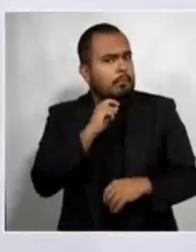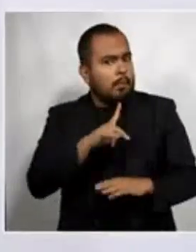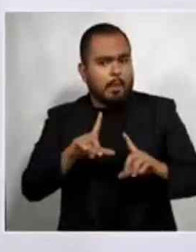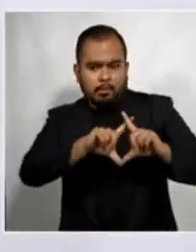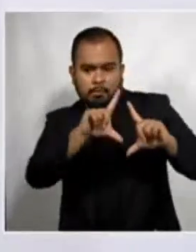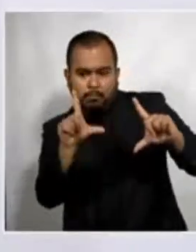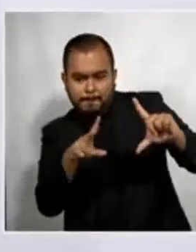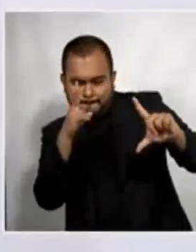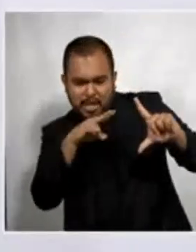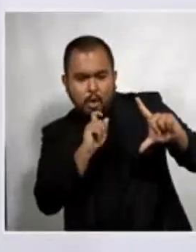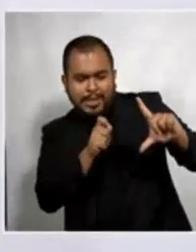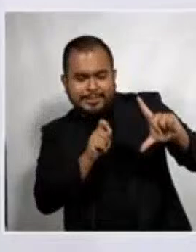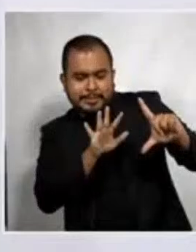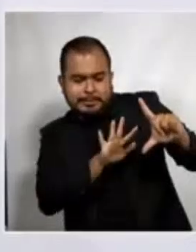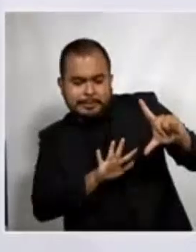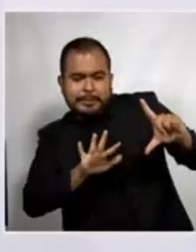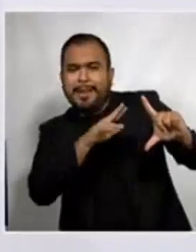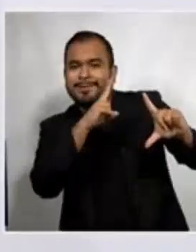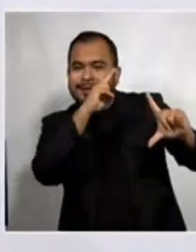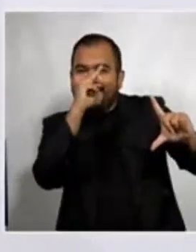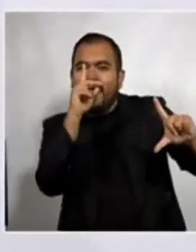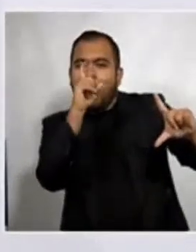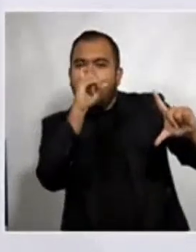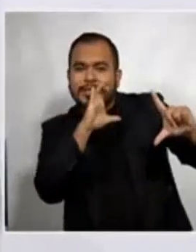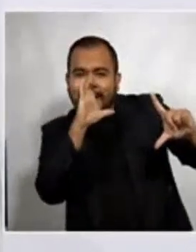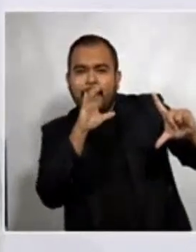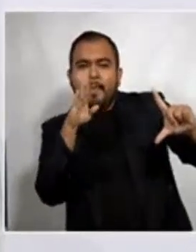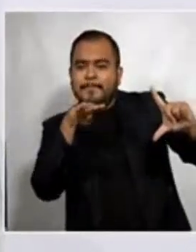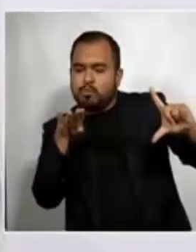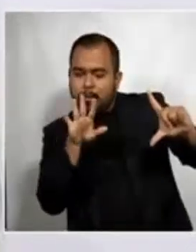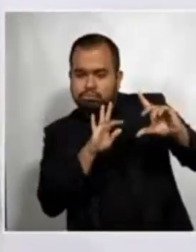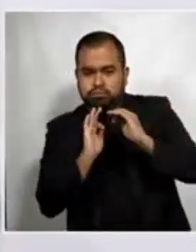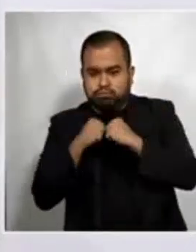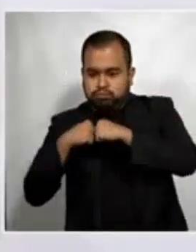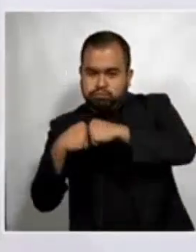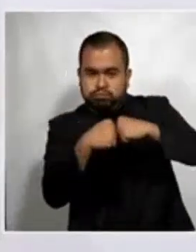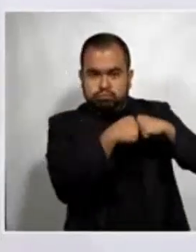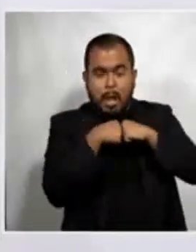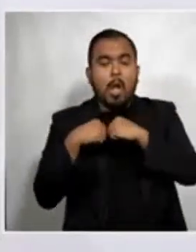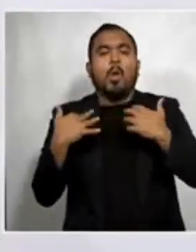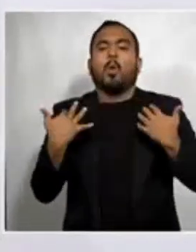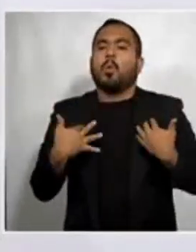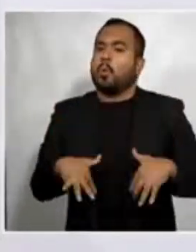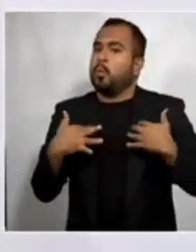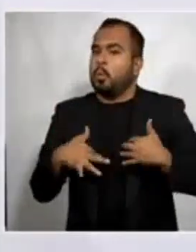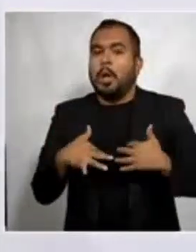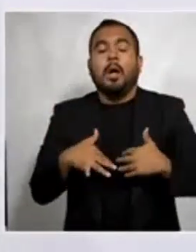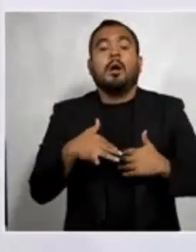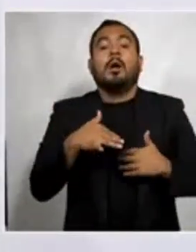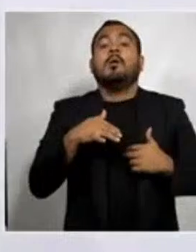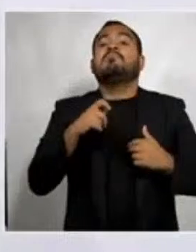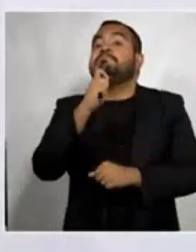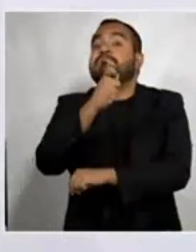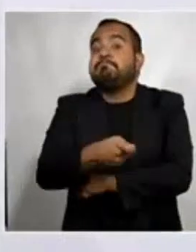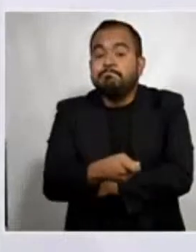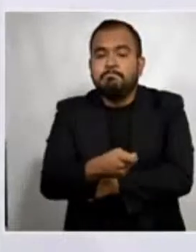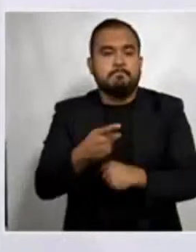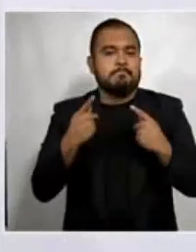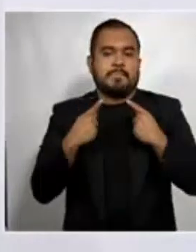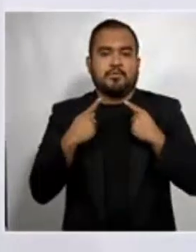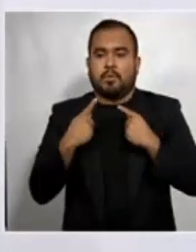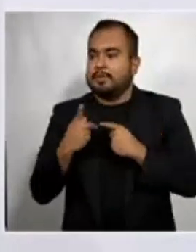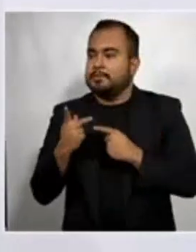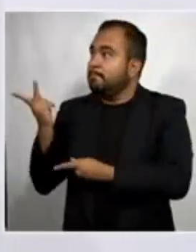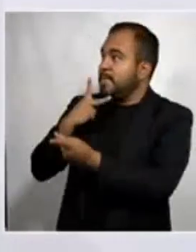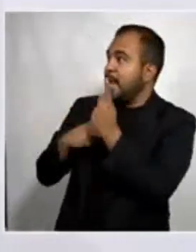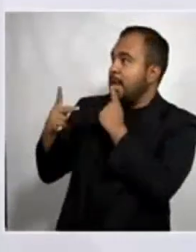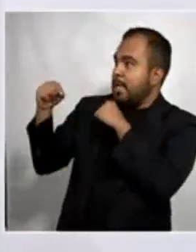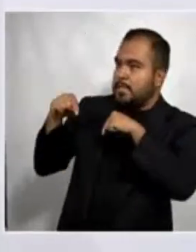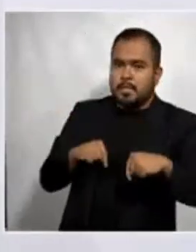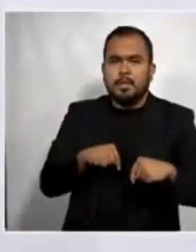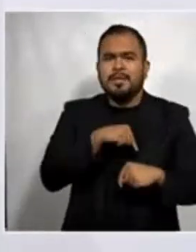Vamos a recibir a personas que van a venir aquí a tratarse con extraordinarias médicas y médicos,